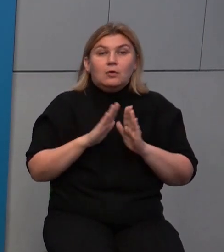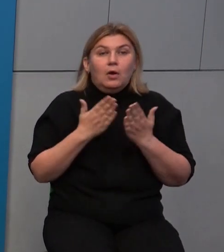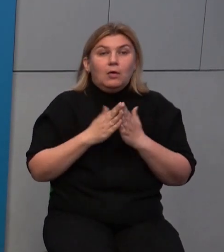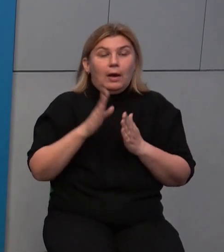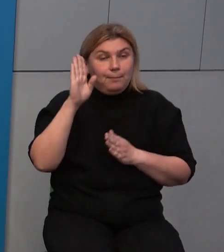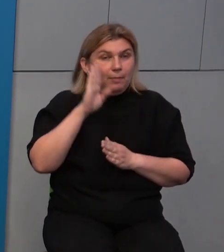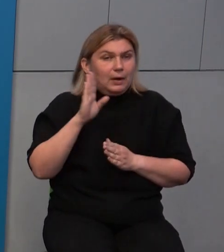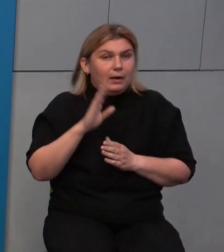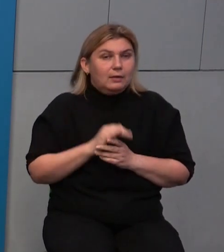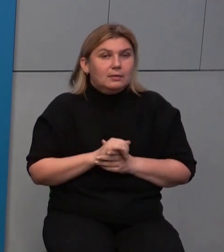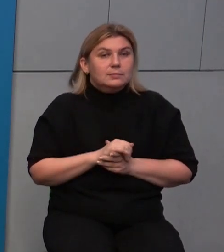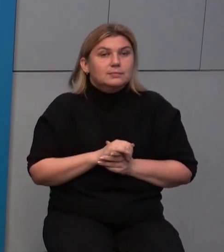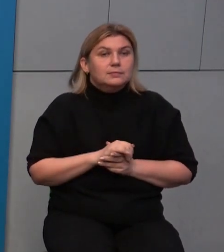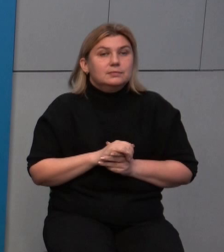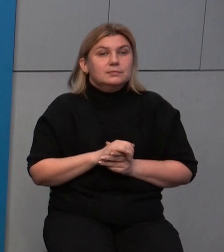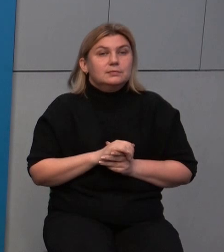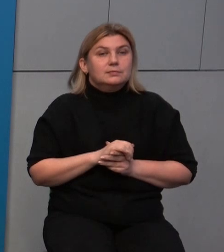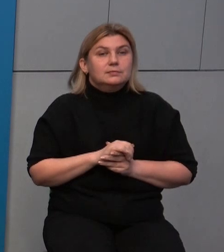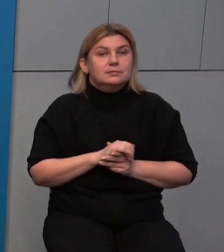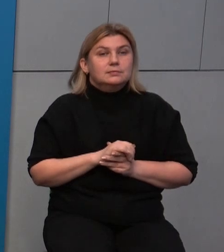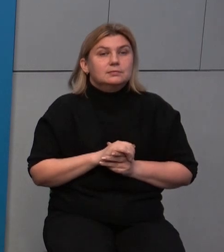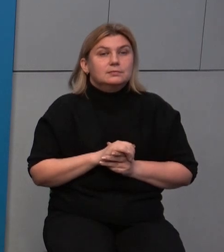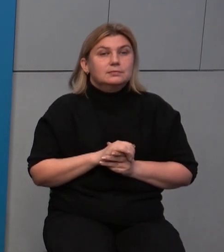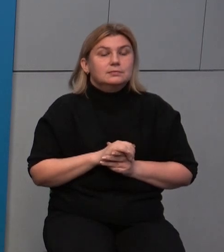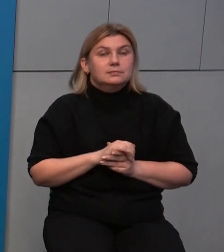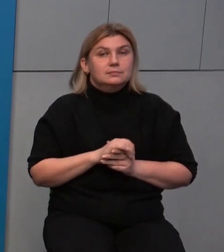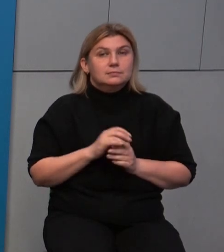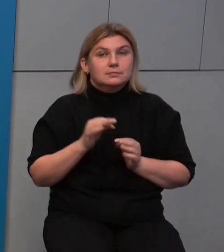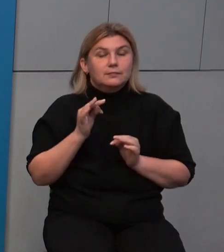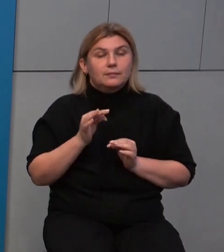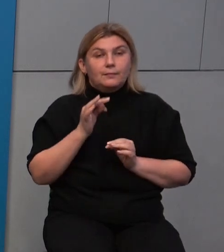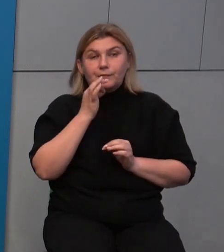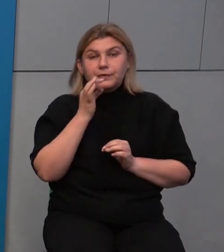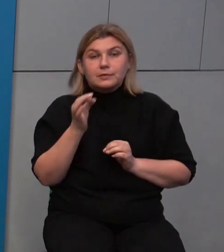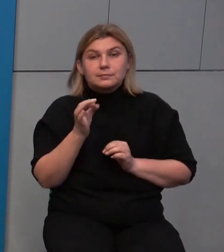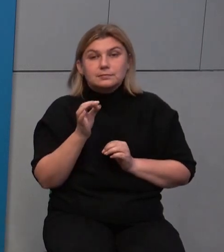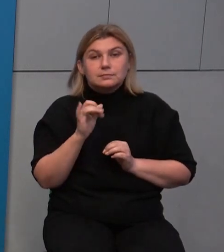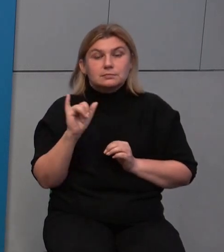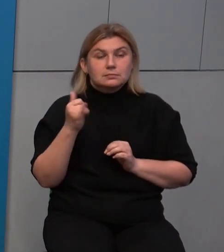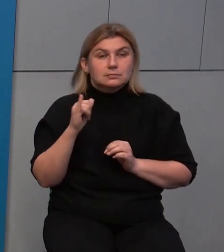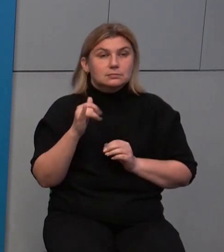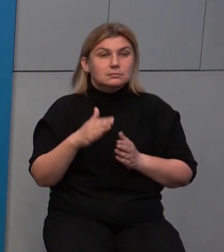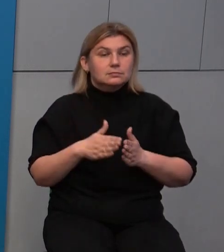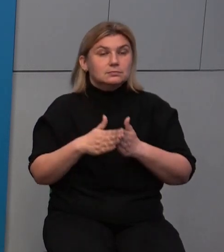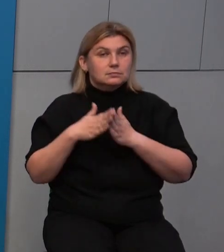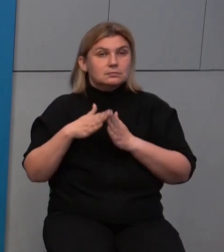I teraz pytanie jest takie oczywiście, jak ukrywający się Żyd, który wszyscy